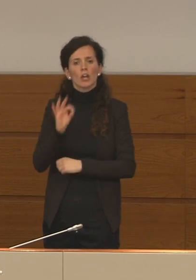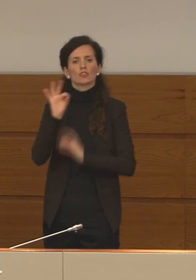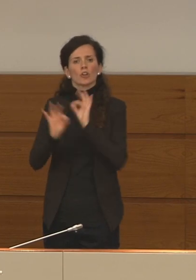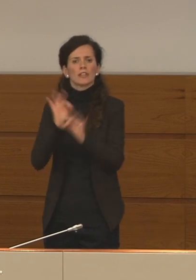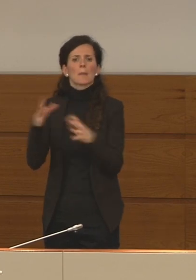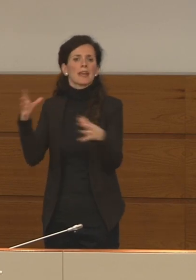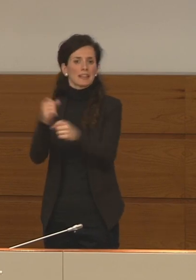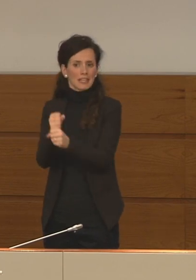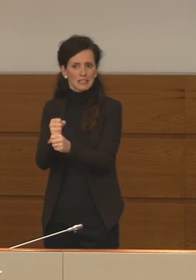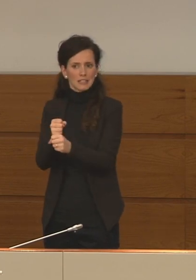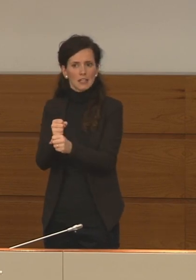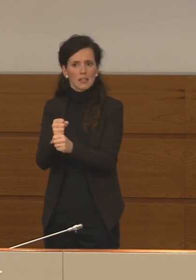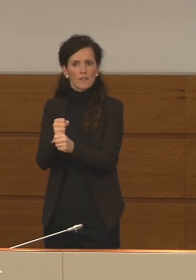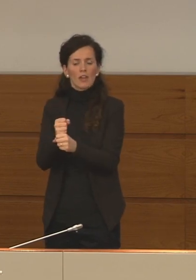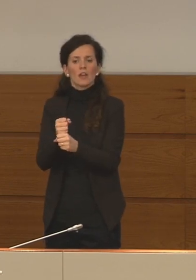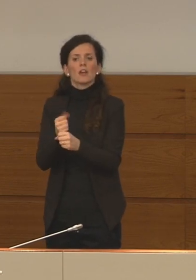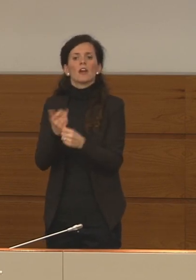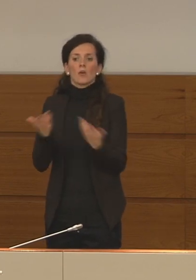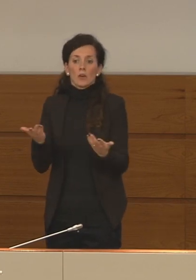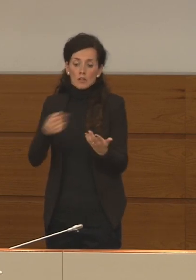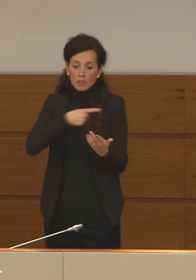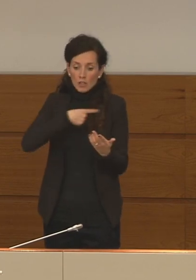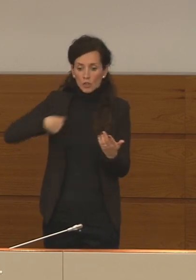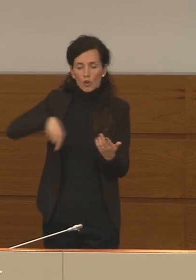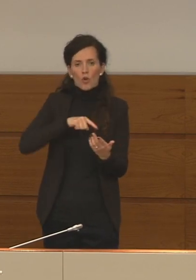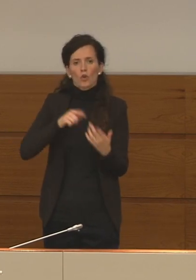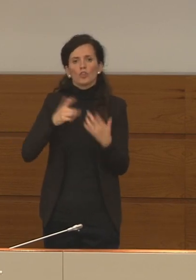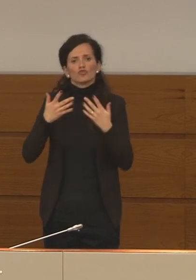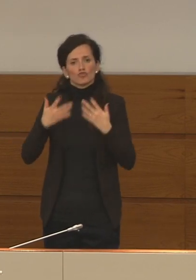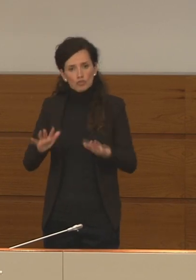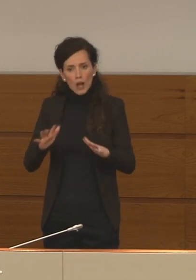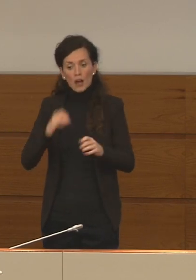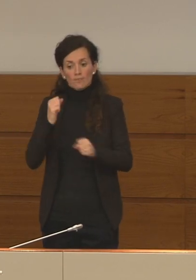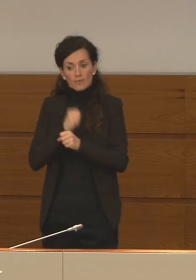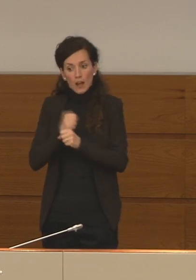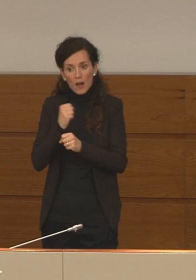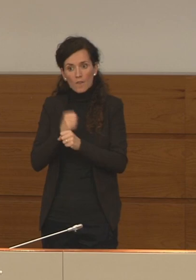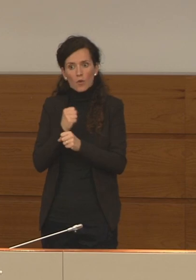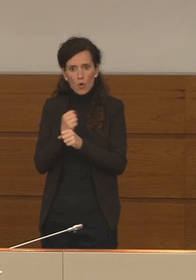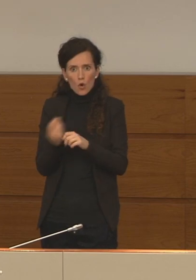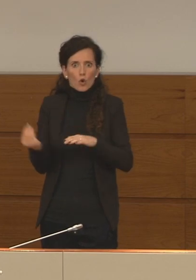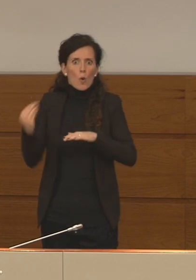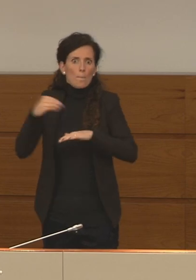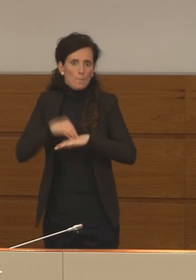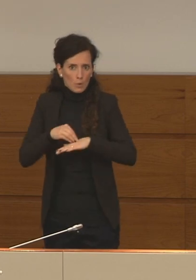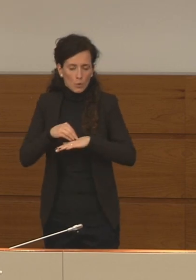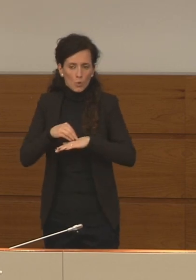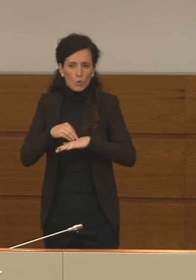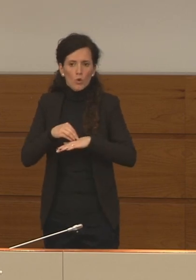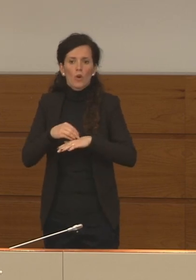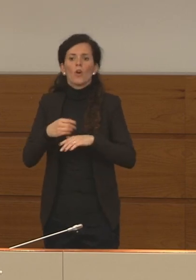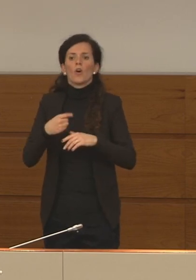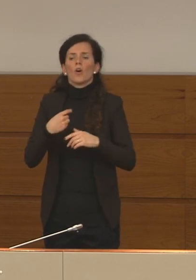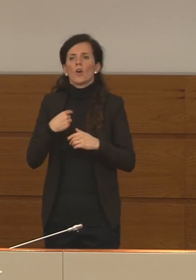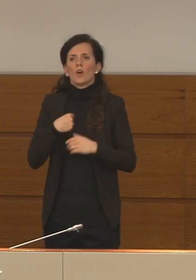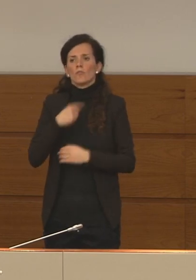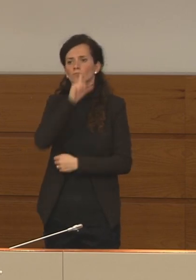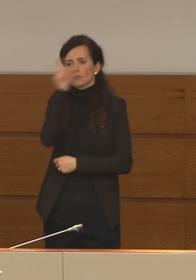quindi noi stiamo facendo qualcosa di più come sistema nazionale, protezione